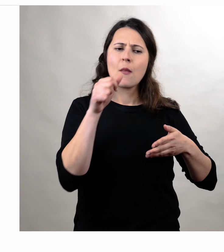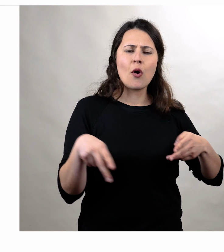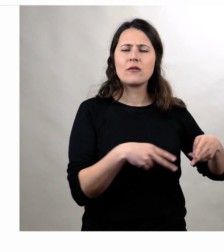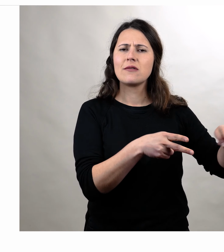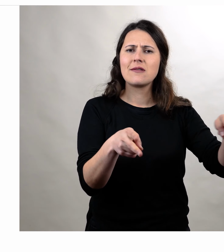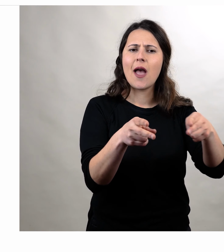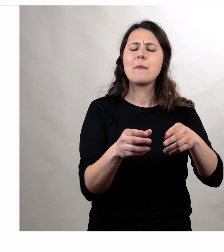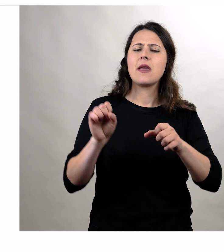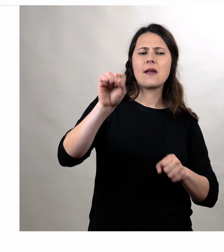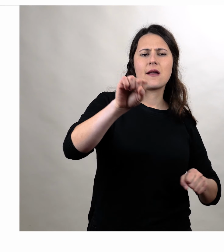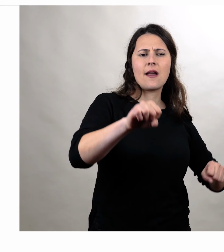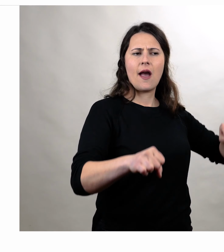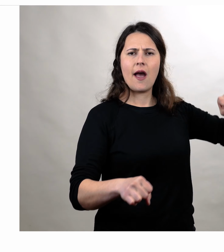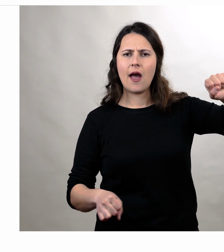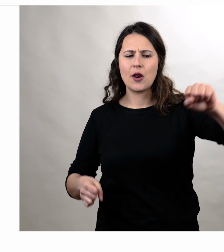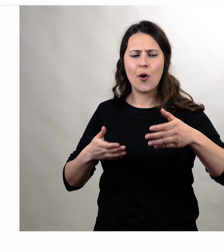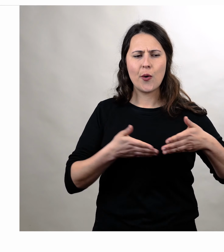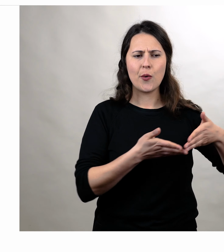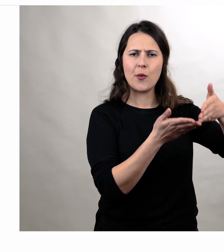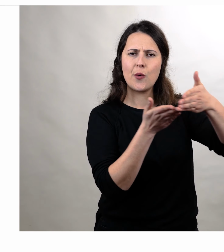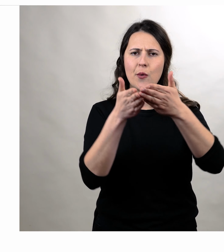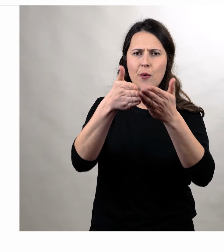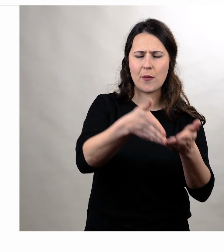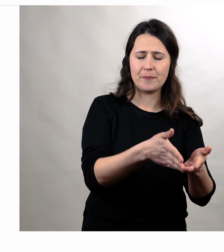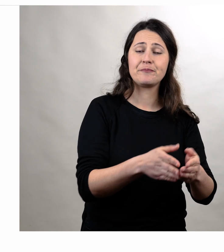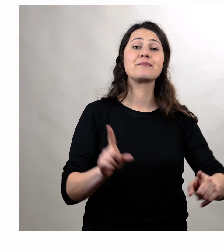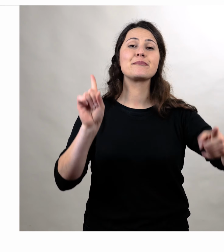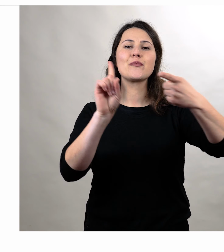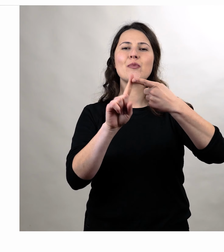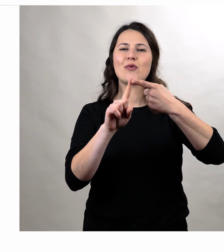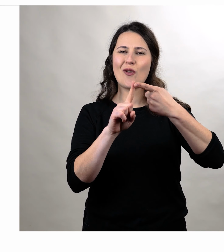Διάσχιση ποταμού με φουσκωτή βάρκα